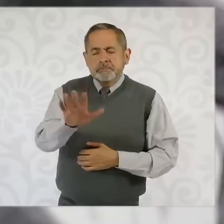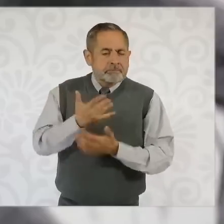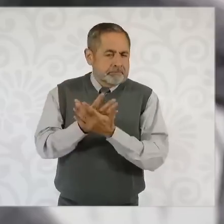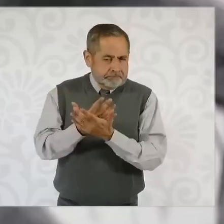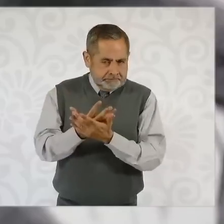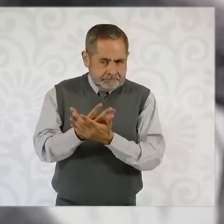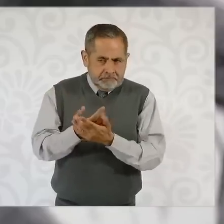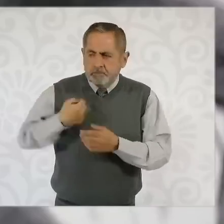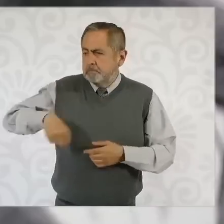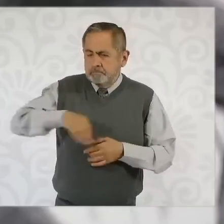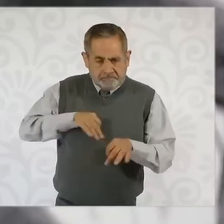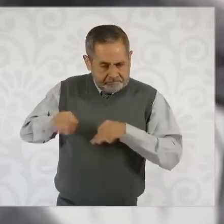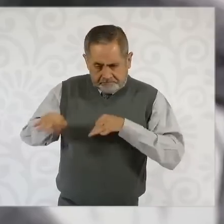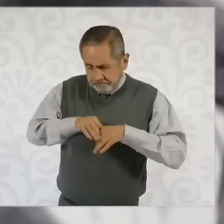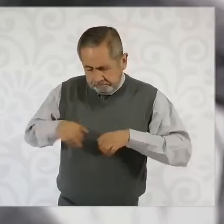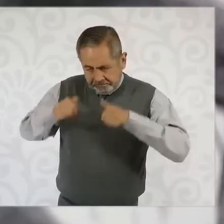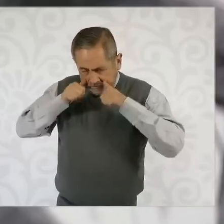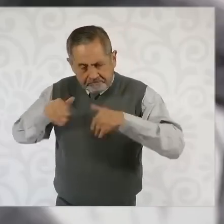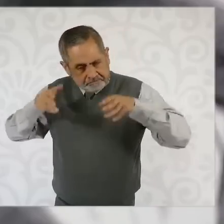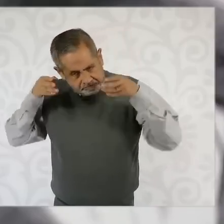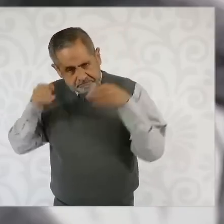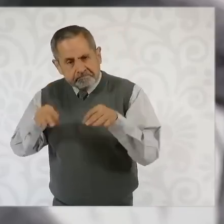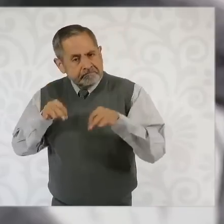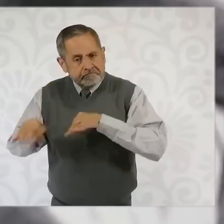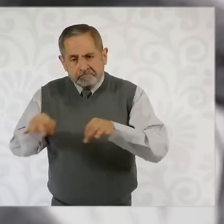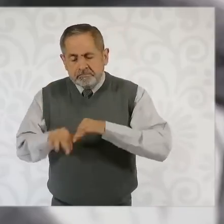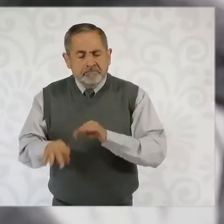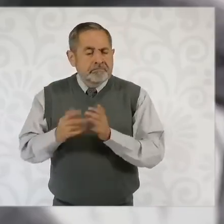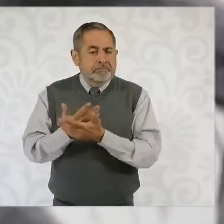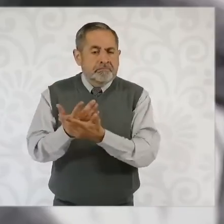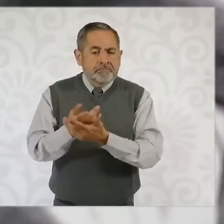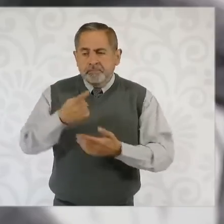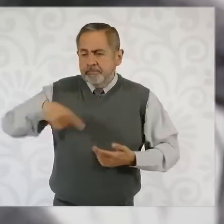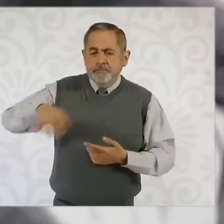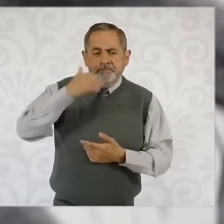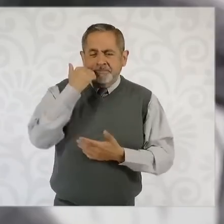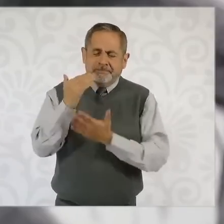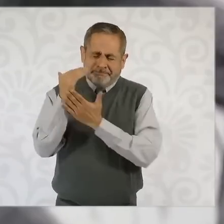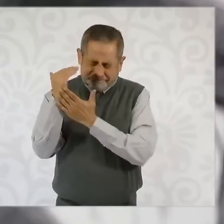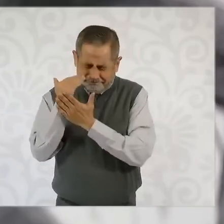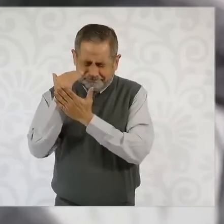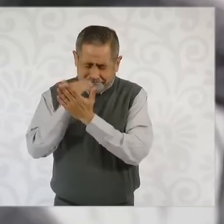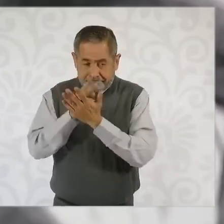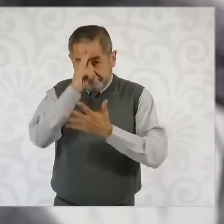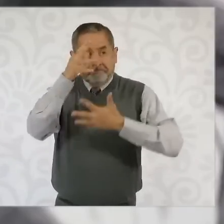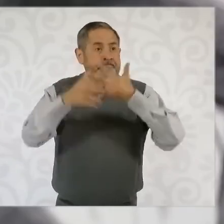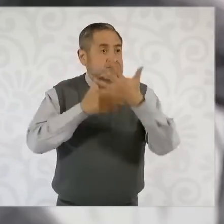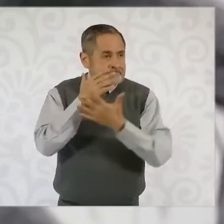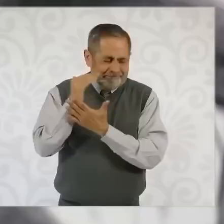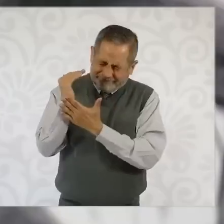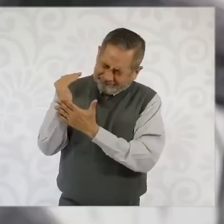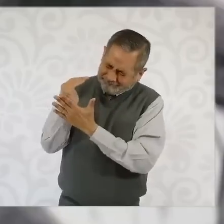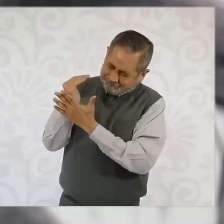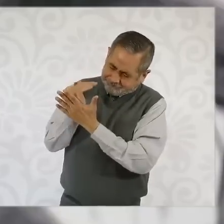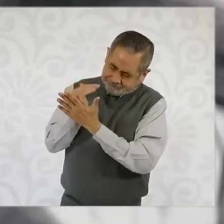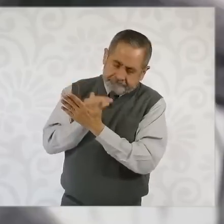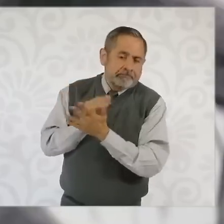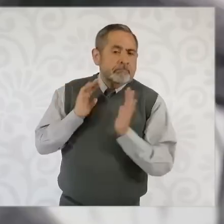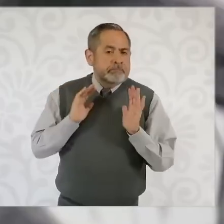siempre hemos trabajado para disminuir los índices delictivos y obviamente disminuir el tráfico de